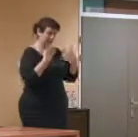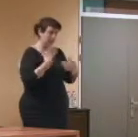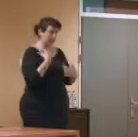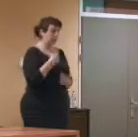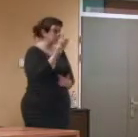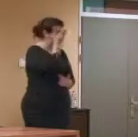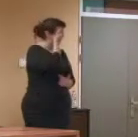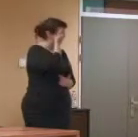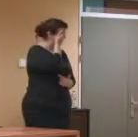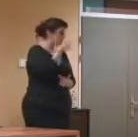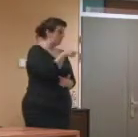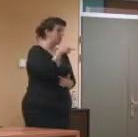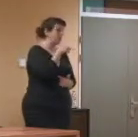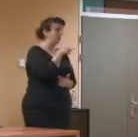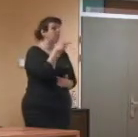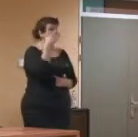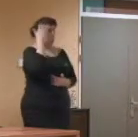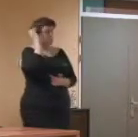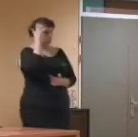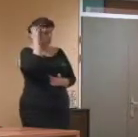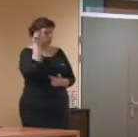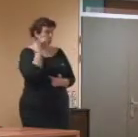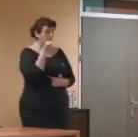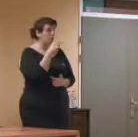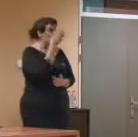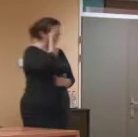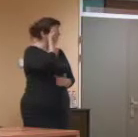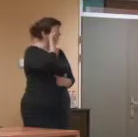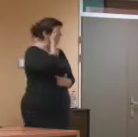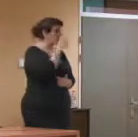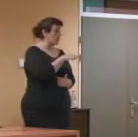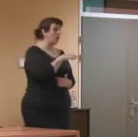y Rafael Blasco. El caso Fabra estuvo diez años